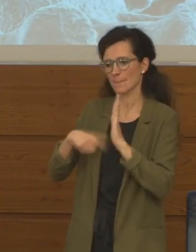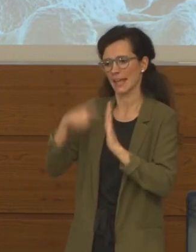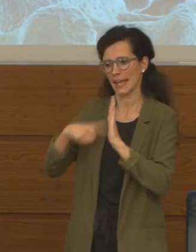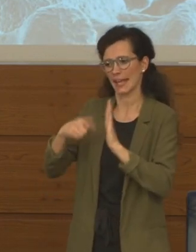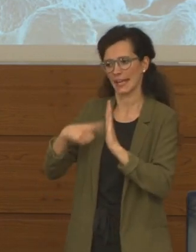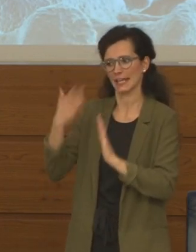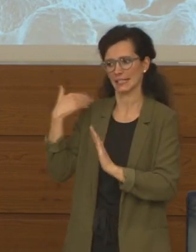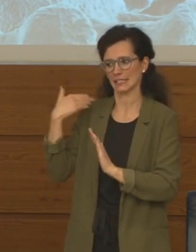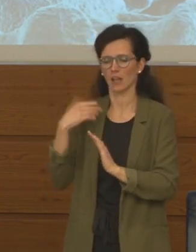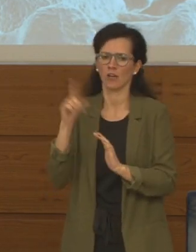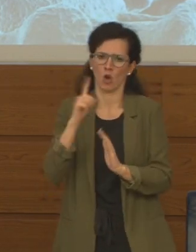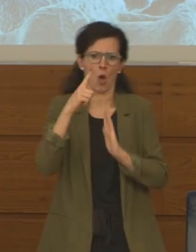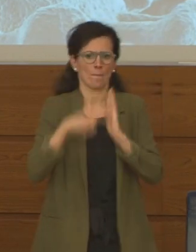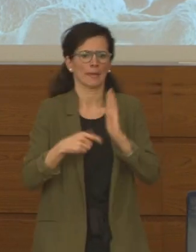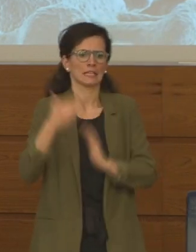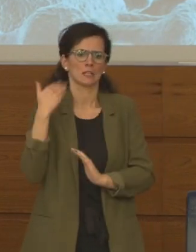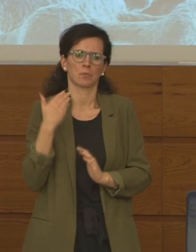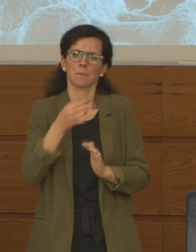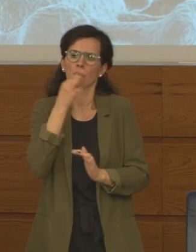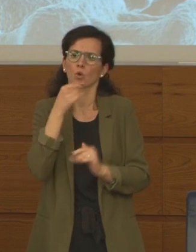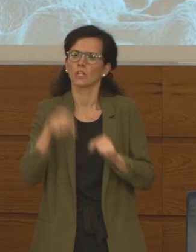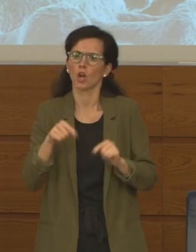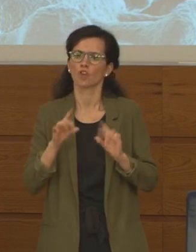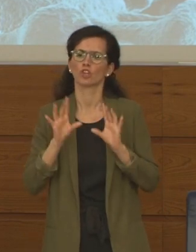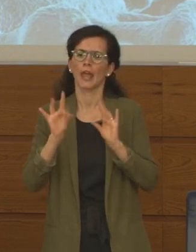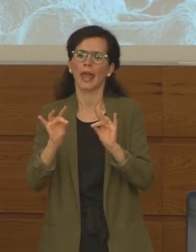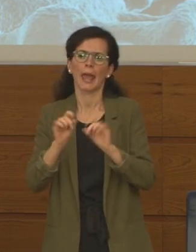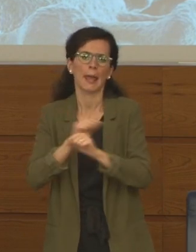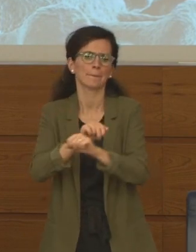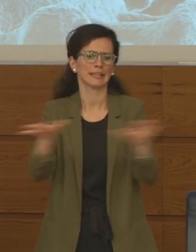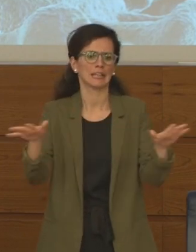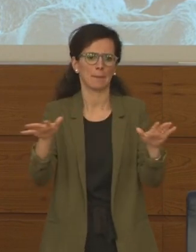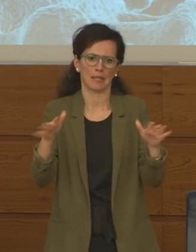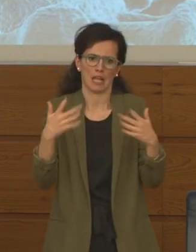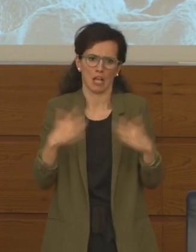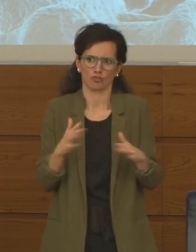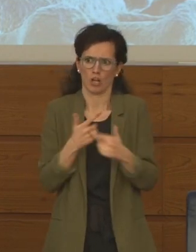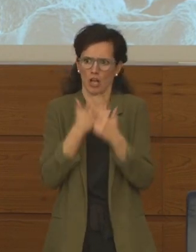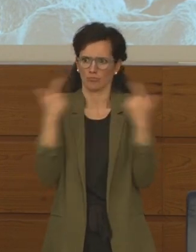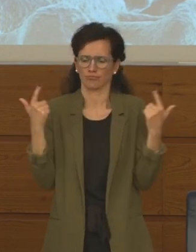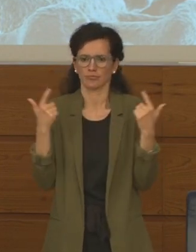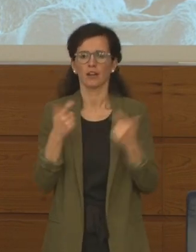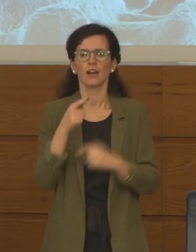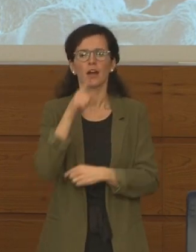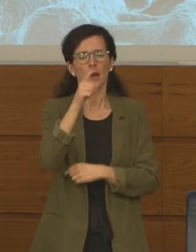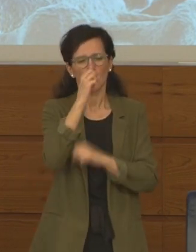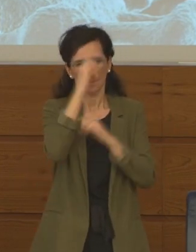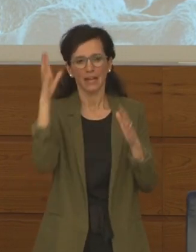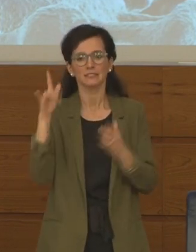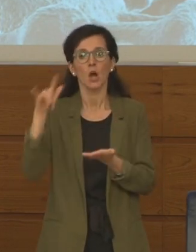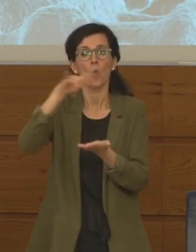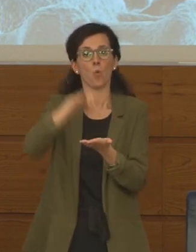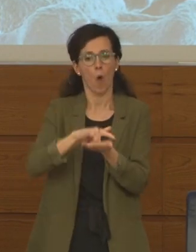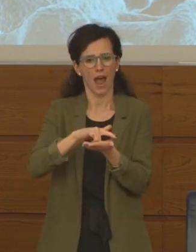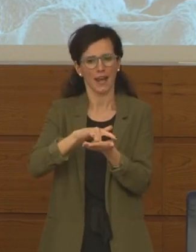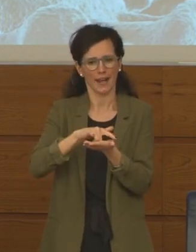No, mesi prima avremo un epidemia di portata incredibile, se lei pensa che a Wuhan